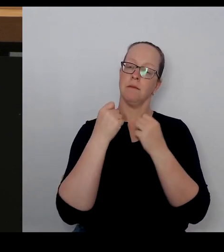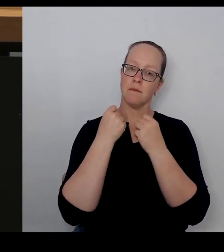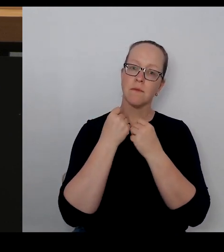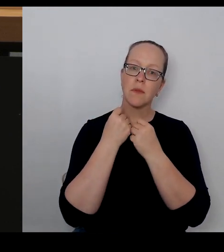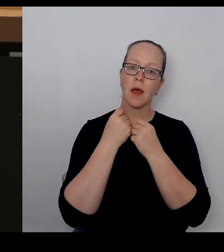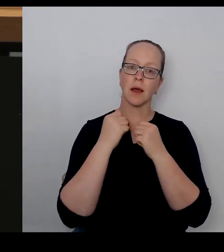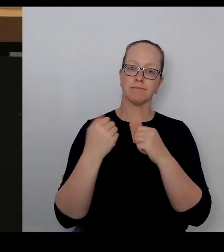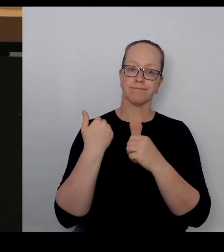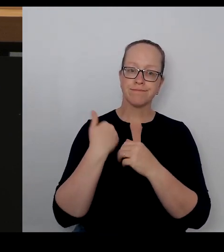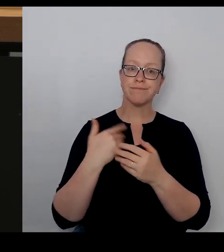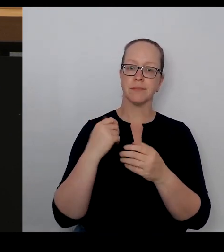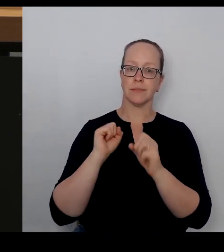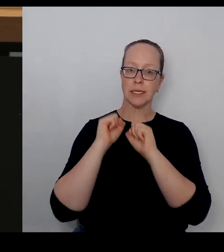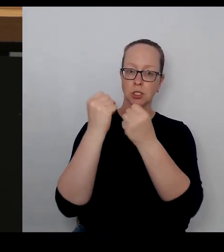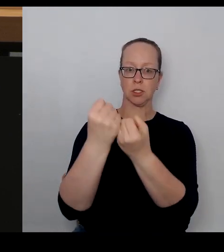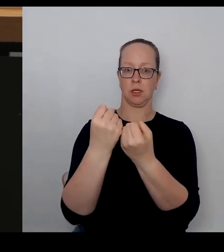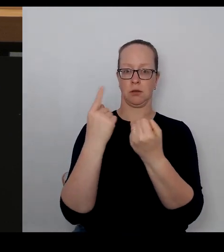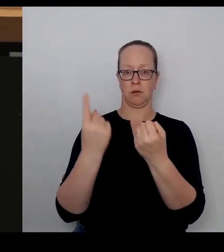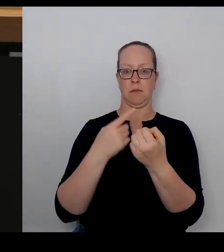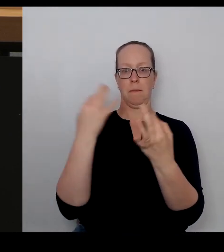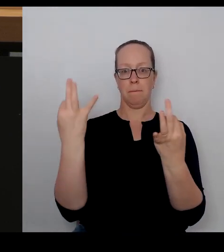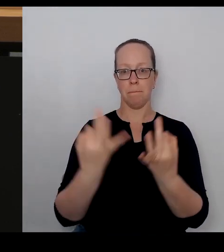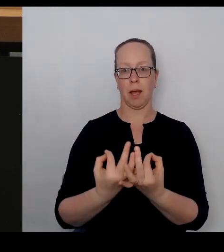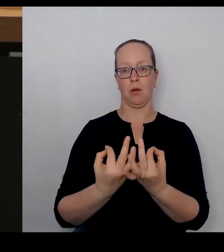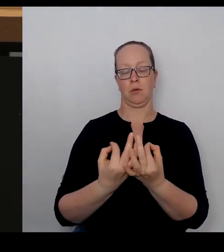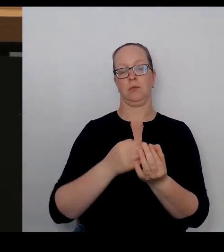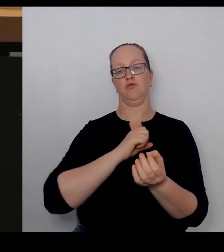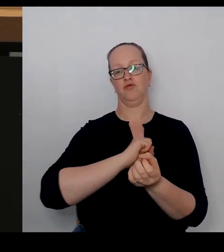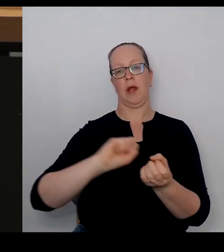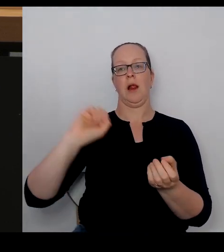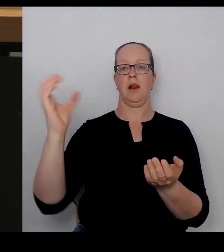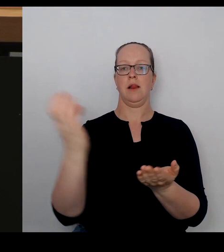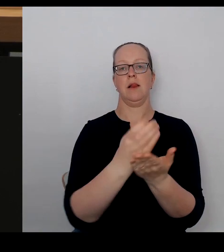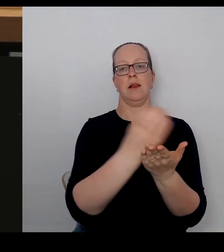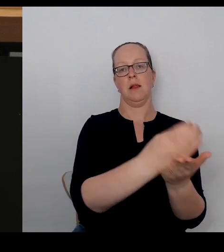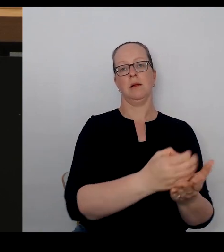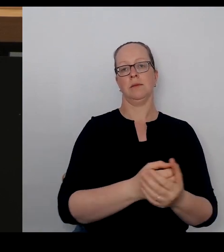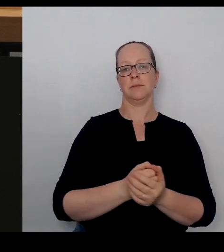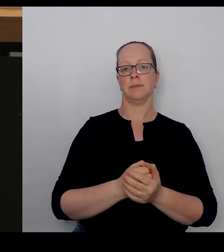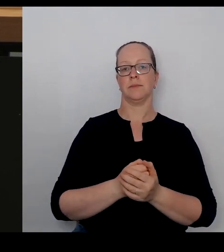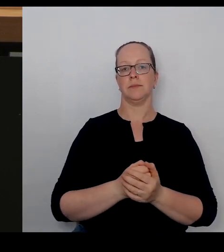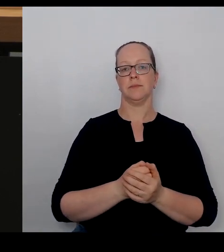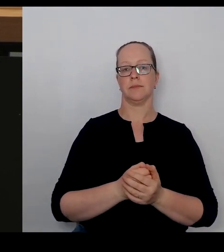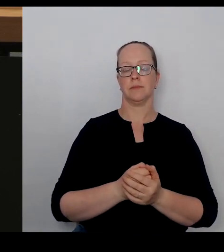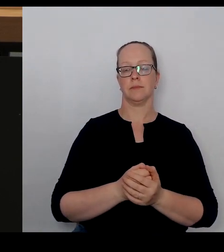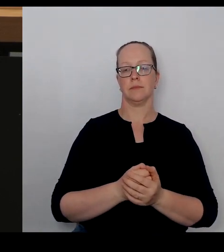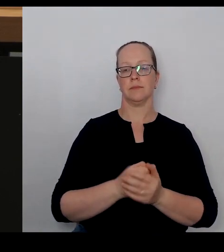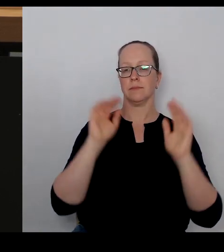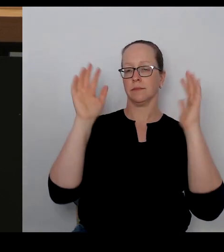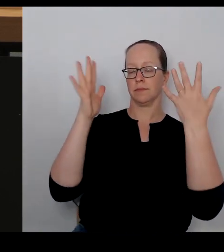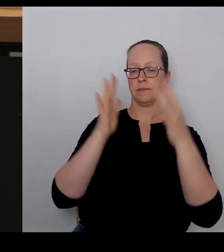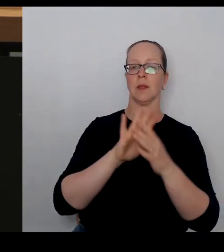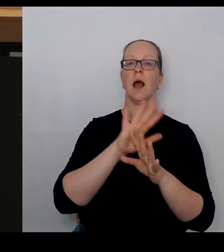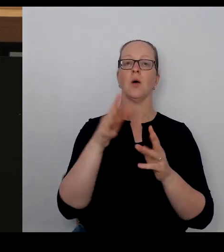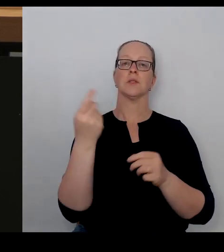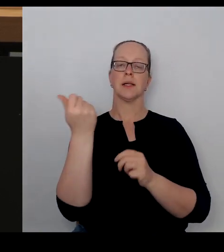Ihre Antwort im Haushaltsgesetz war die entsprechende Änderung des Paragraphen elf Absatz drei, mit der Sie den Bezirken den